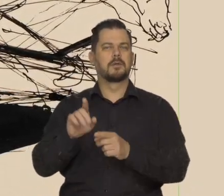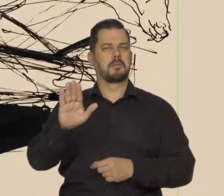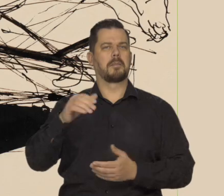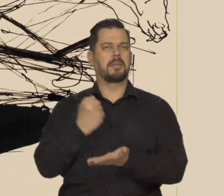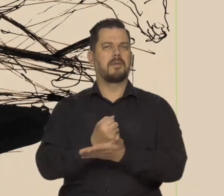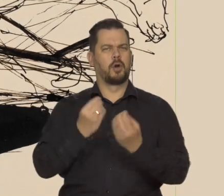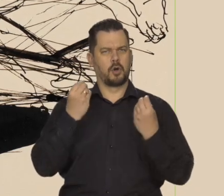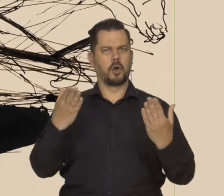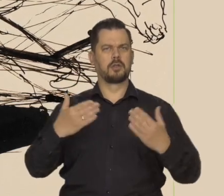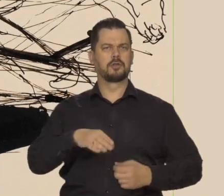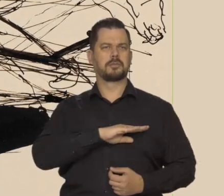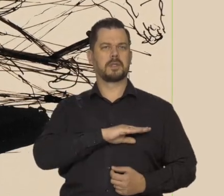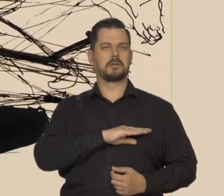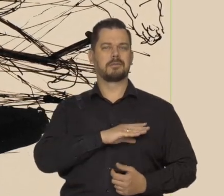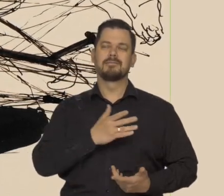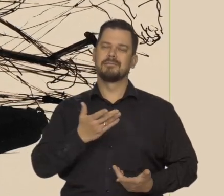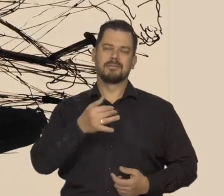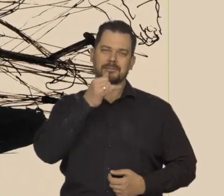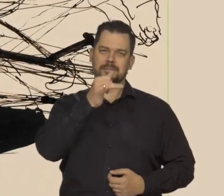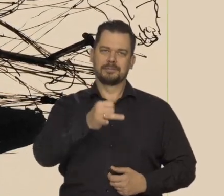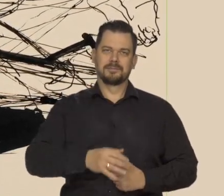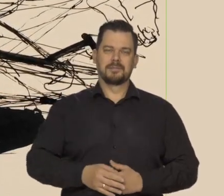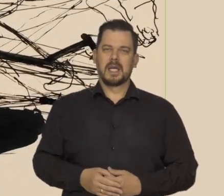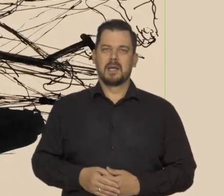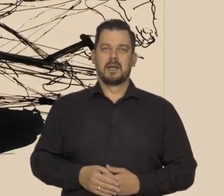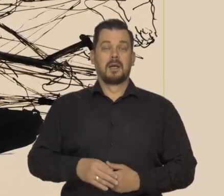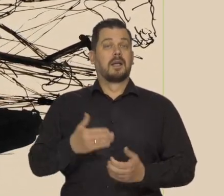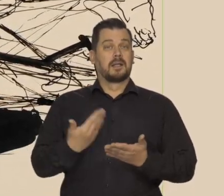też miała prawo do godnej śmierci, ale nie było jej dane tak umrzeć.